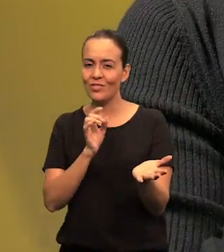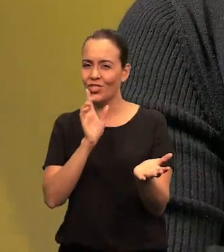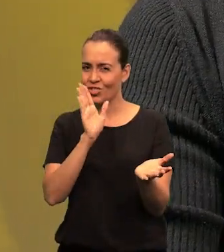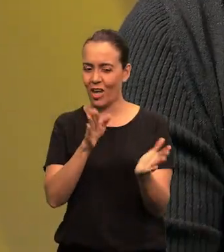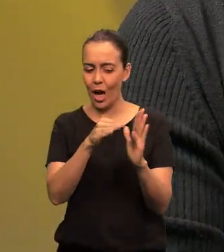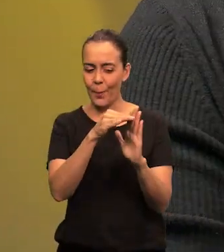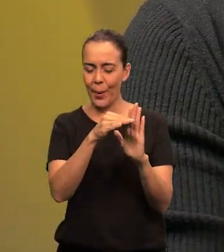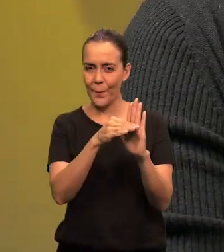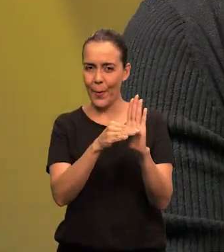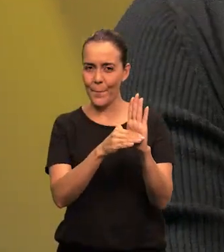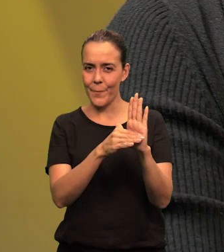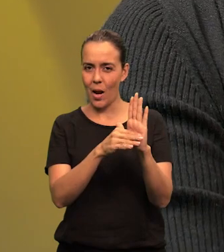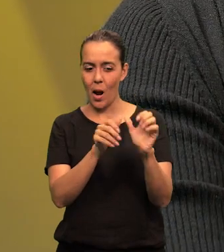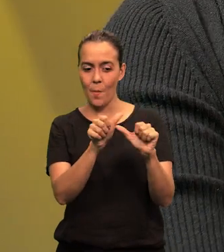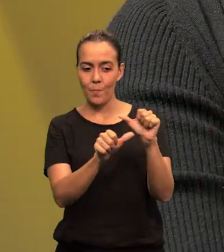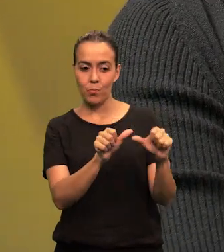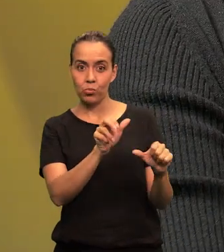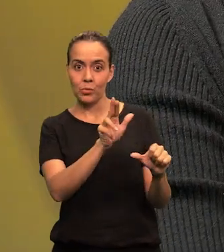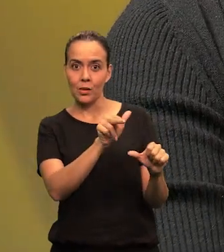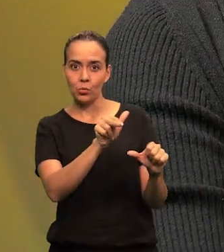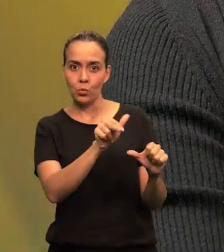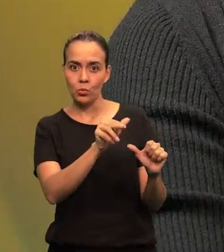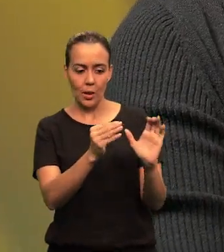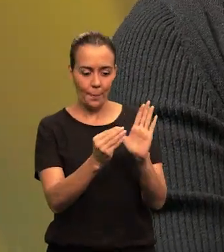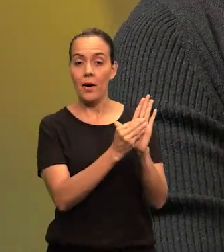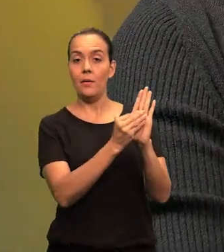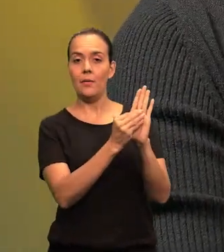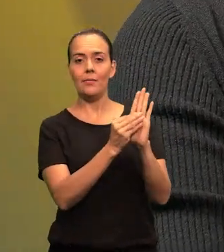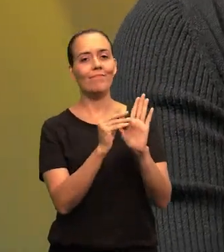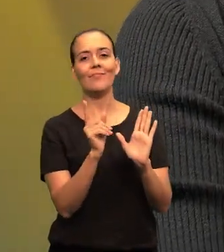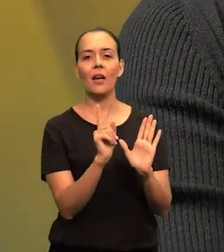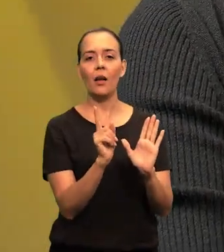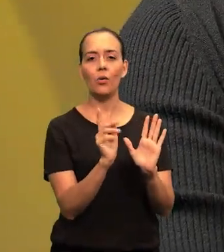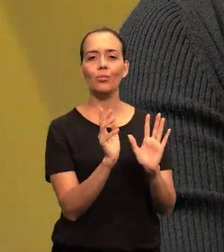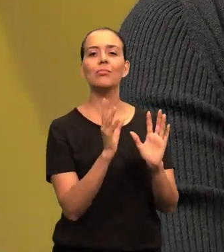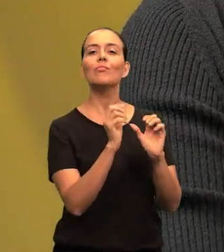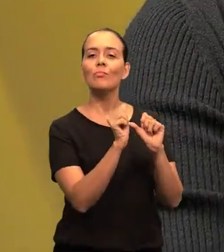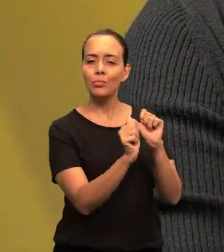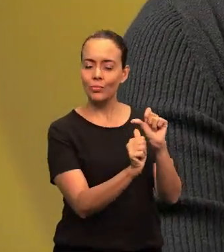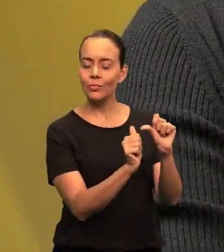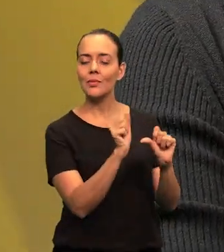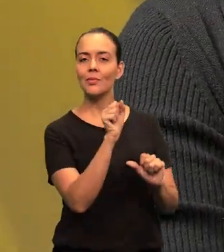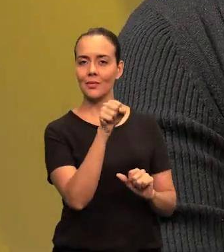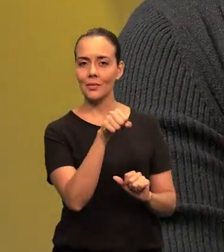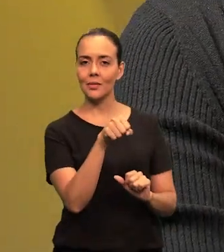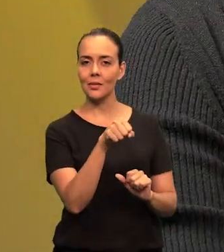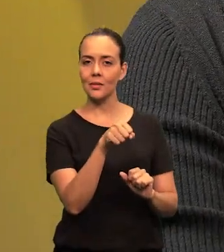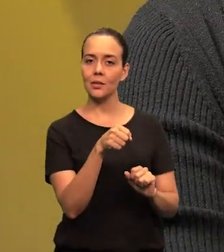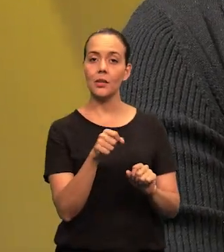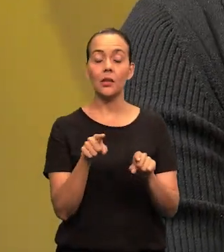pontos estabelecidos, imutáveis, como a gente já pensou. E isso está ligado diretamente